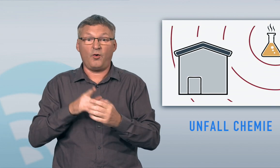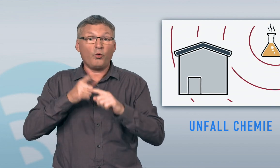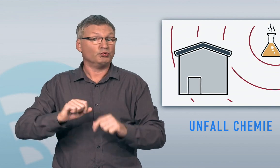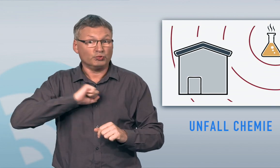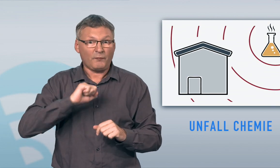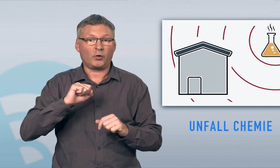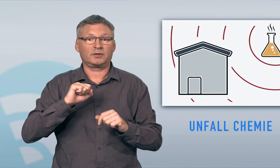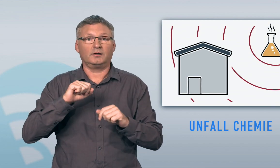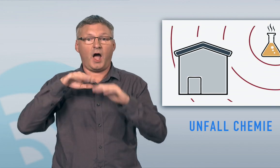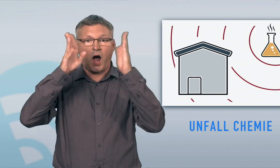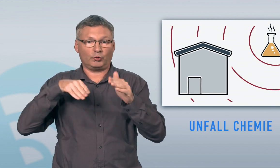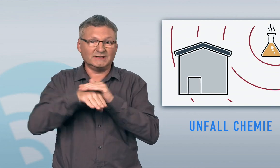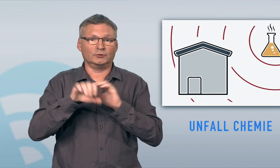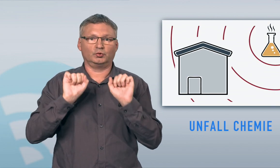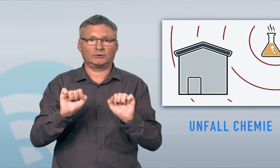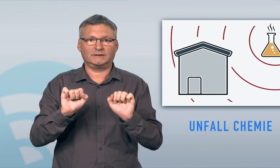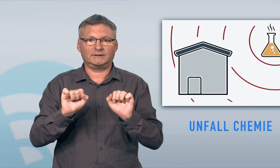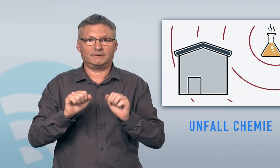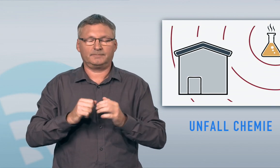Muss man sofort in einem Gebäude Schutz suchen.